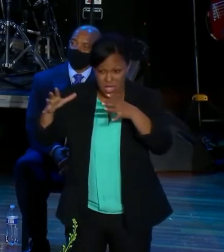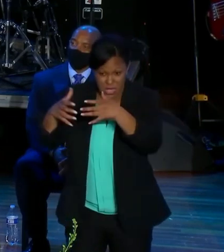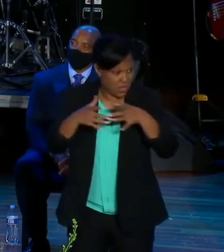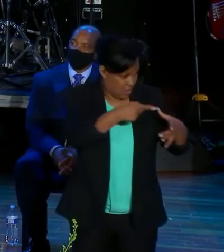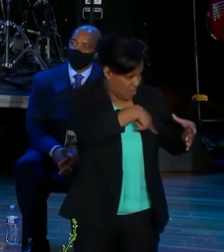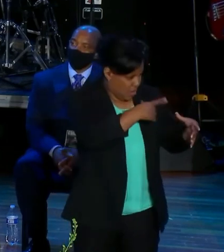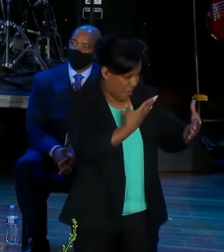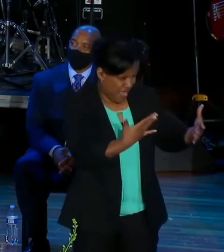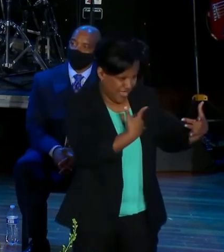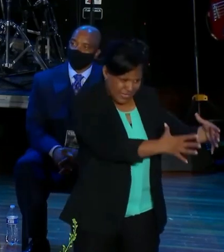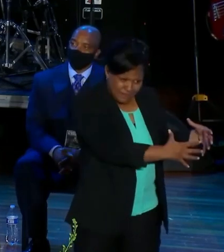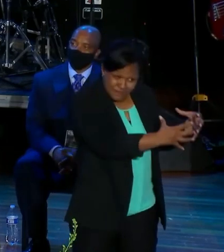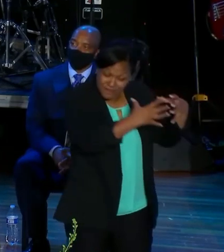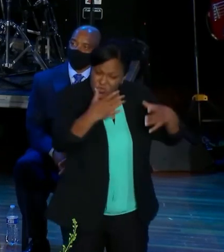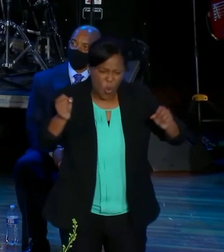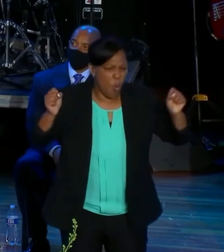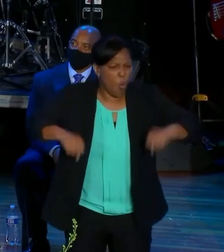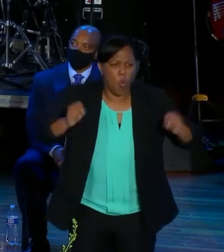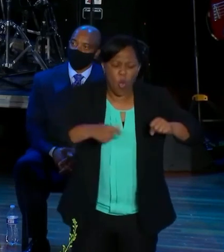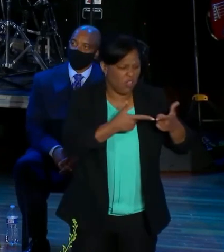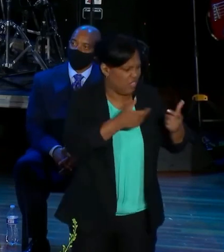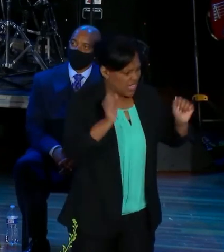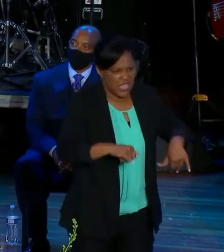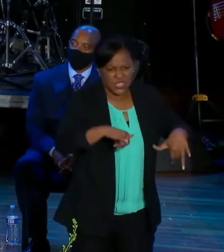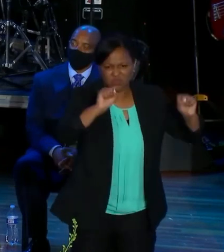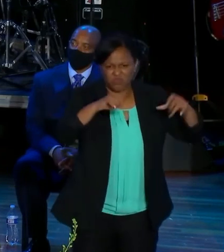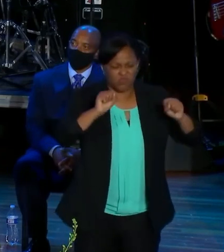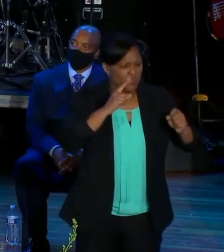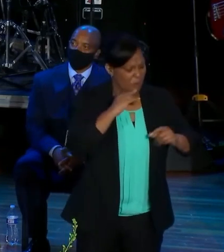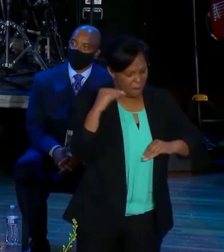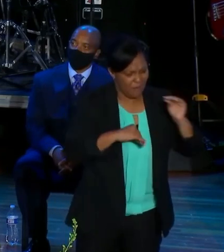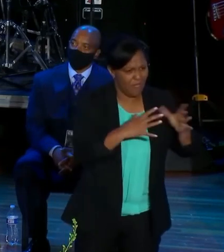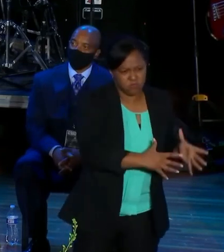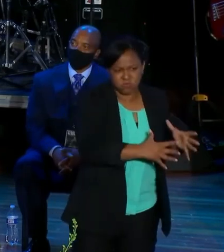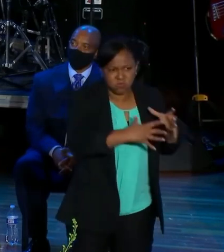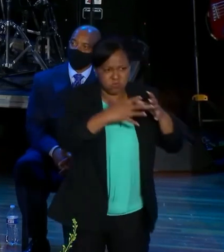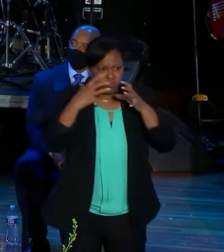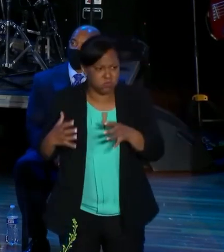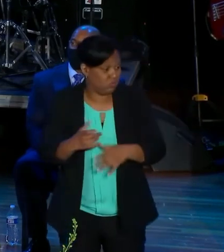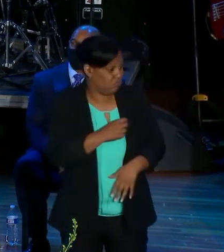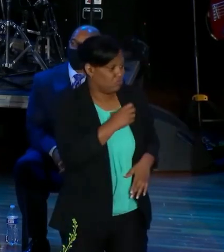T Perry sa:"Jag ställer upp med flygbiljetter åt familjen, vad du än behöver, för detta är fel"